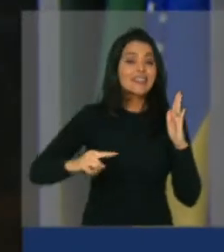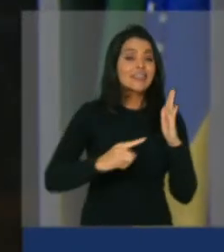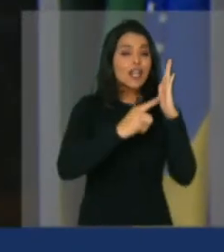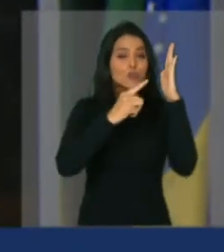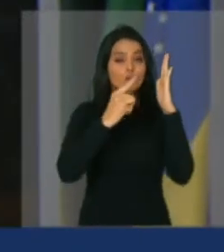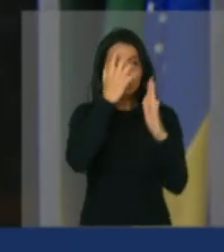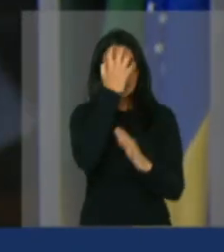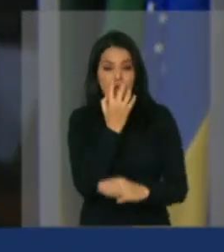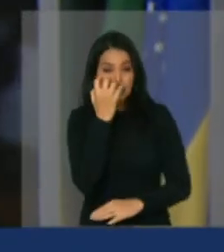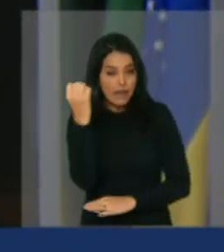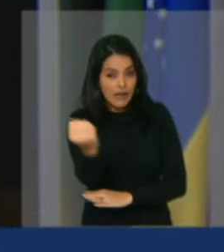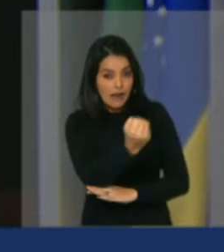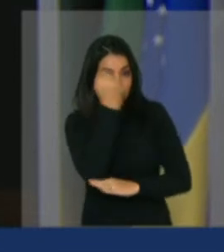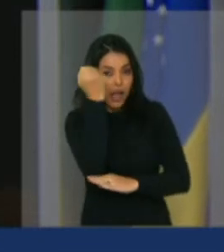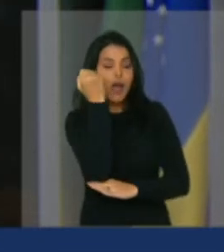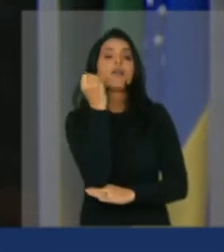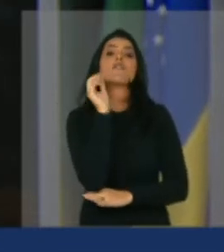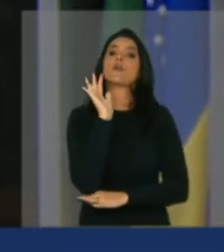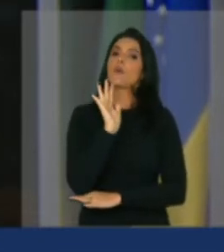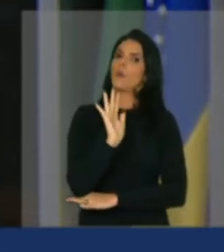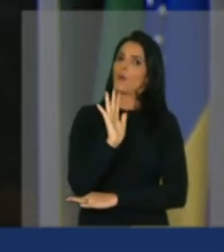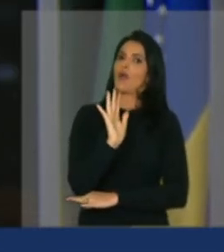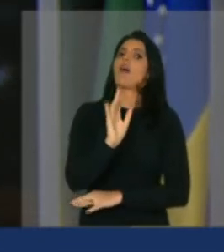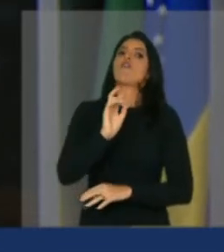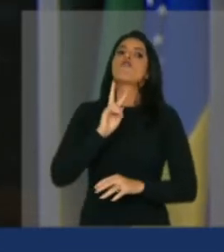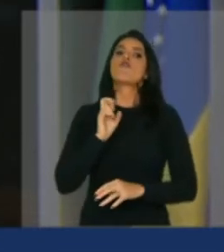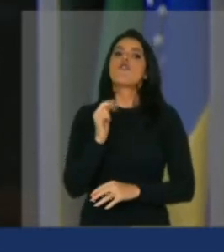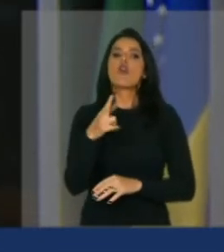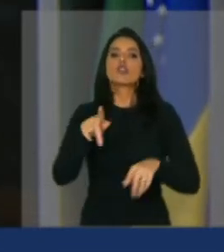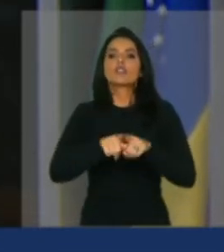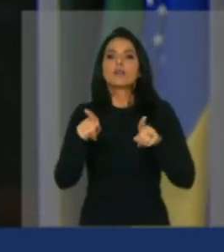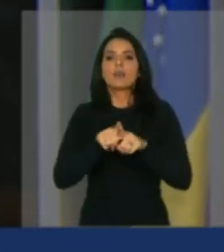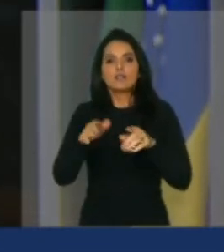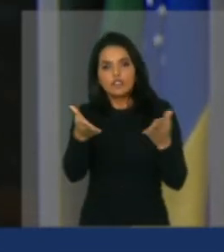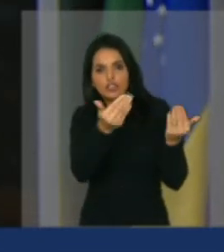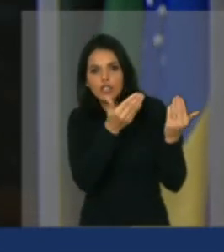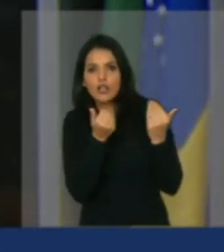DENÚNCIA GRAVE, QUERO CHAMAR TAMBÉM, AQUI, A COMPLACÊNCIA DO NOSSO PRESIDENTE QUERIDO PRESIDENTE LIRA, O 1°